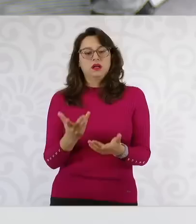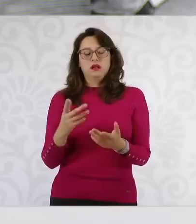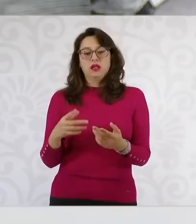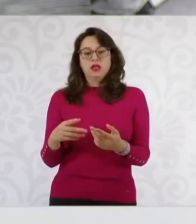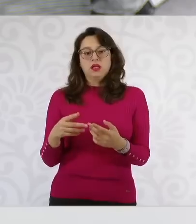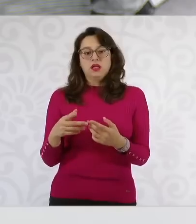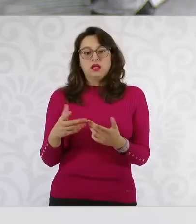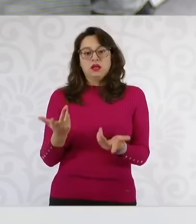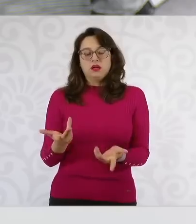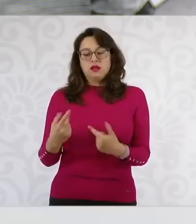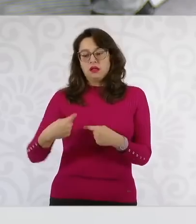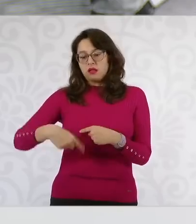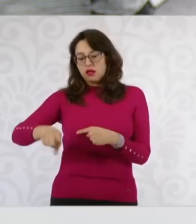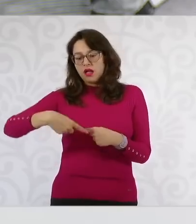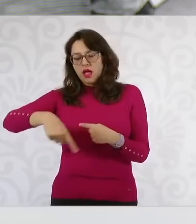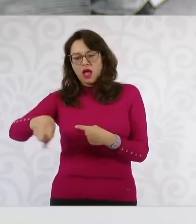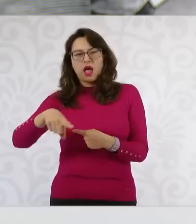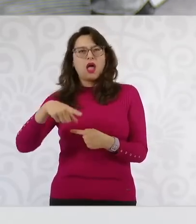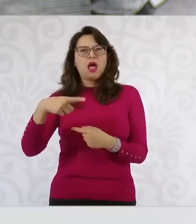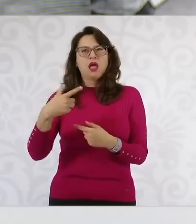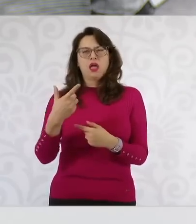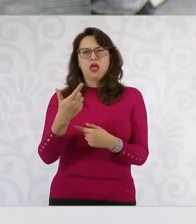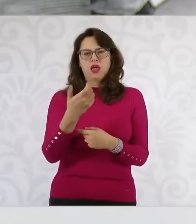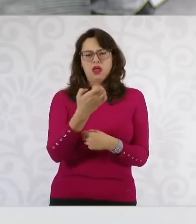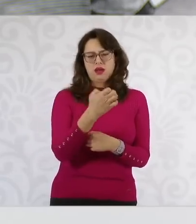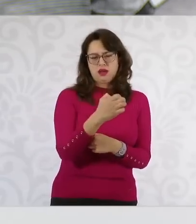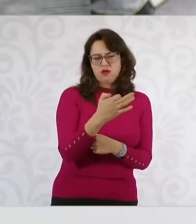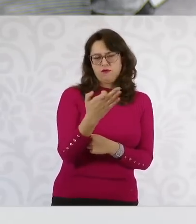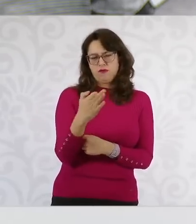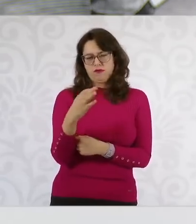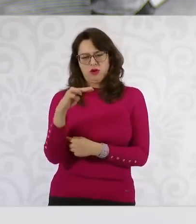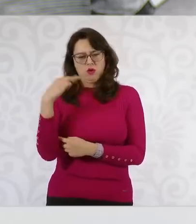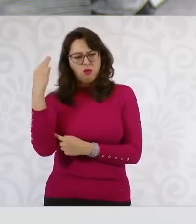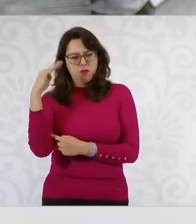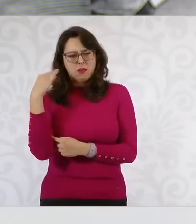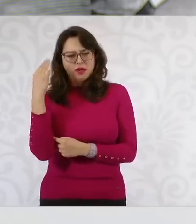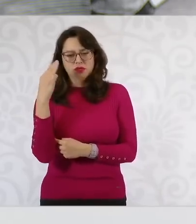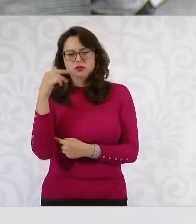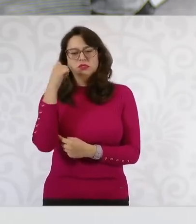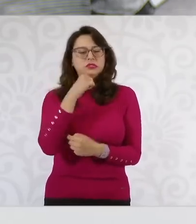de realización de estudios el primer trimestre pero en abril inicia la construcción de todos los